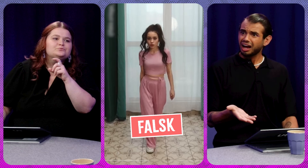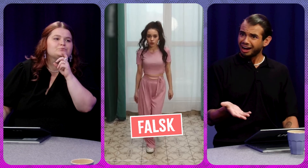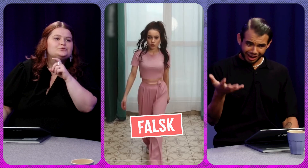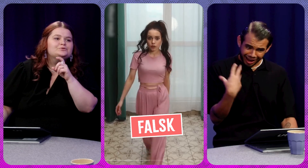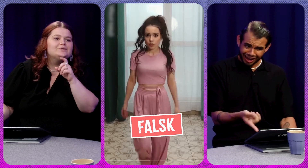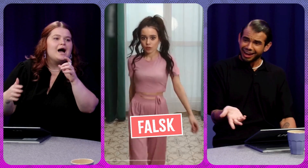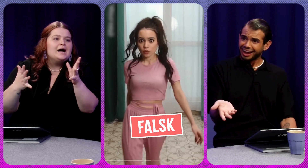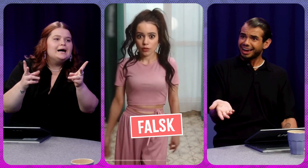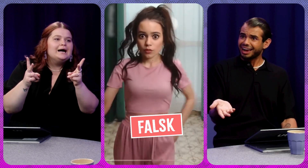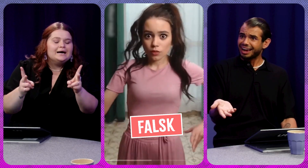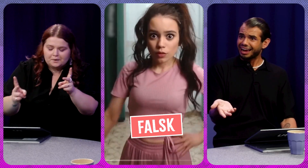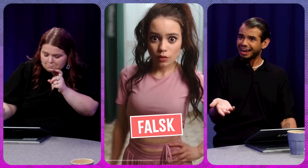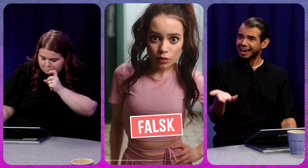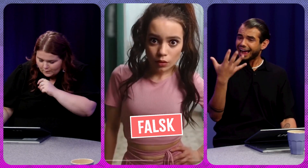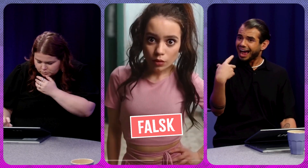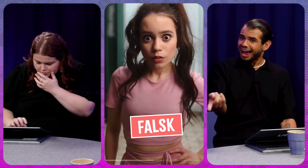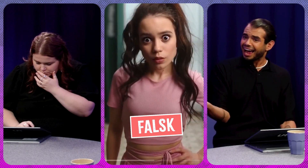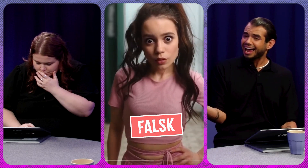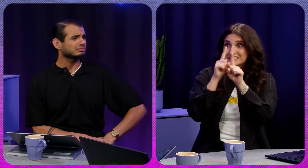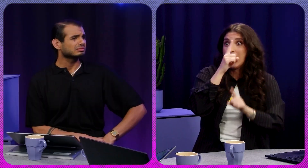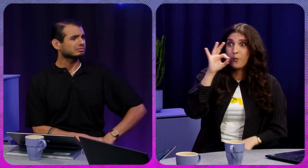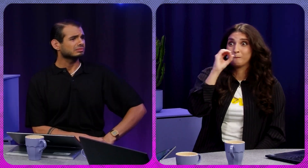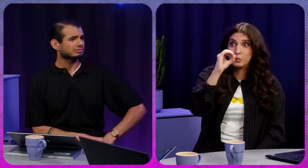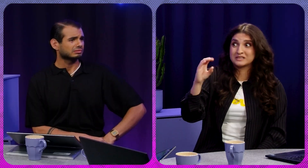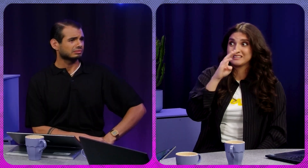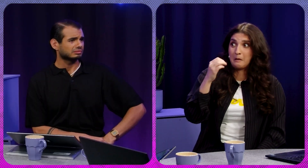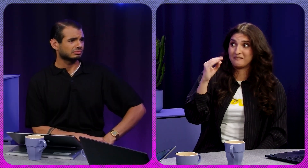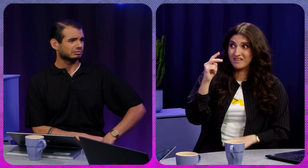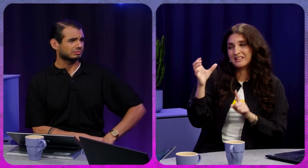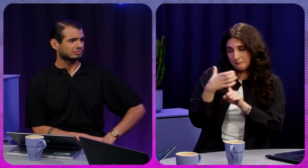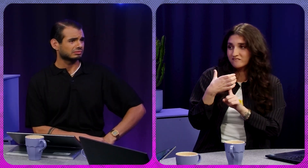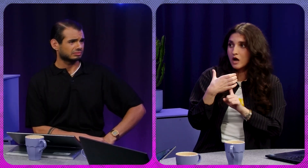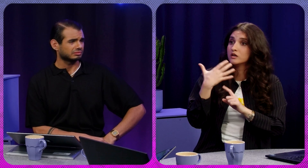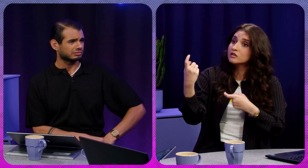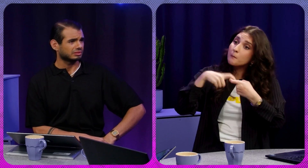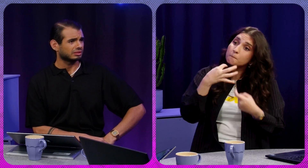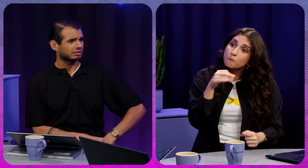Omöjligt? Det är ju så likt! Amir: Exakt!! nästan 100 procent av deepfakes är porr.